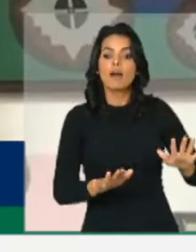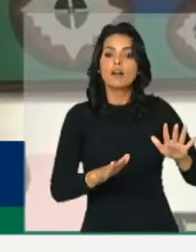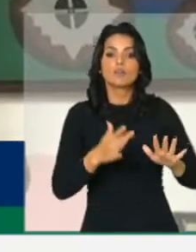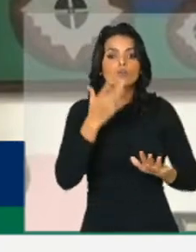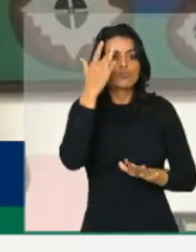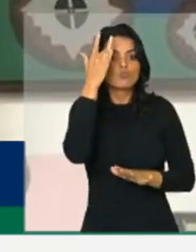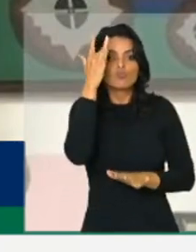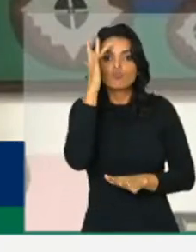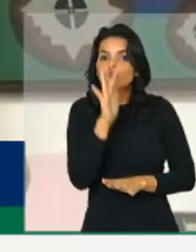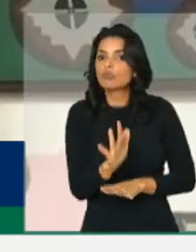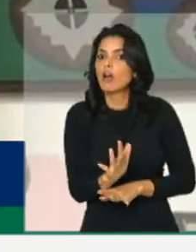ASSISTINDO NO BRASIL AINDA NOS JORNAIS. É UMA REALIDADE QUE